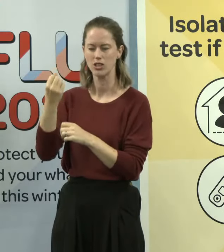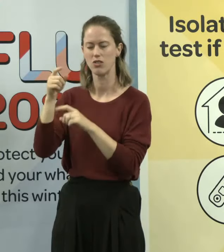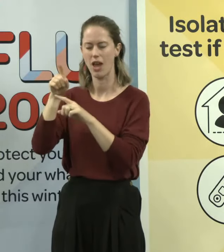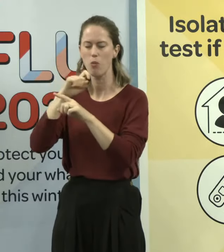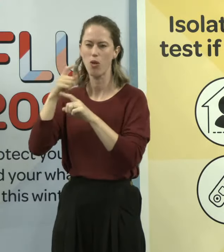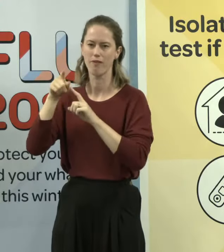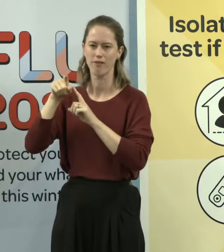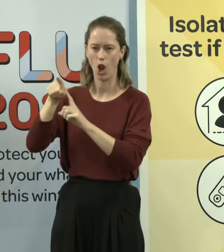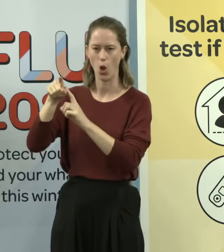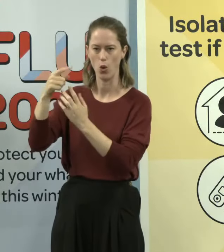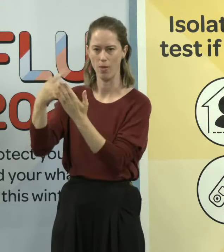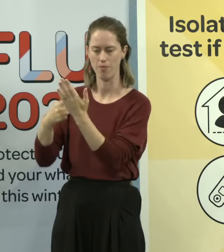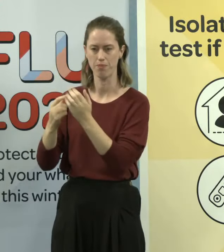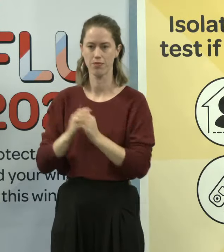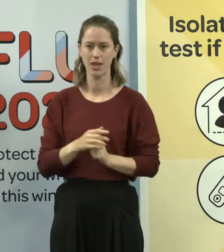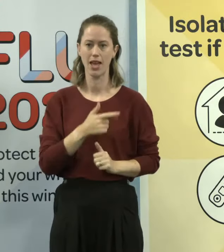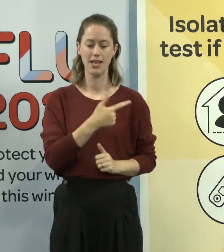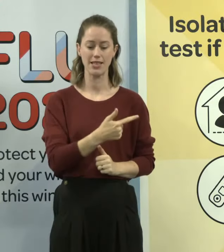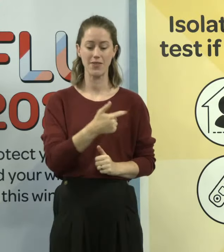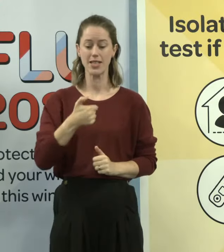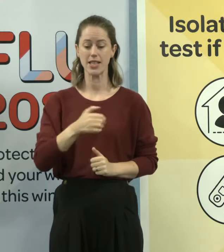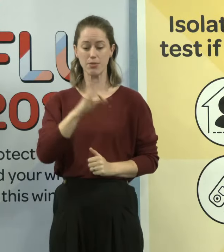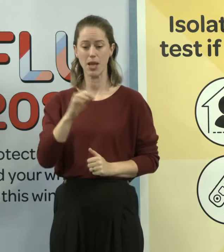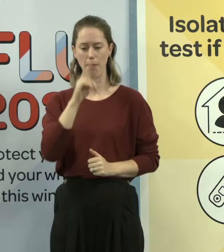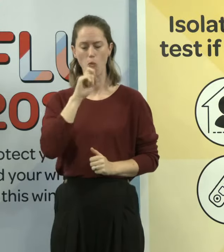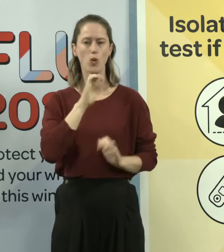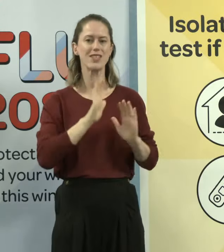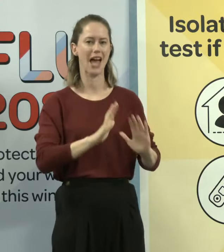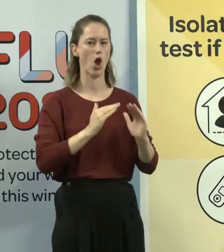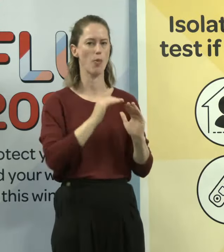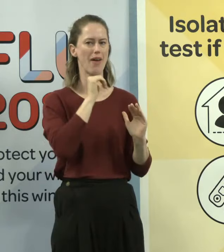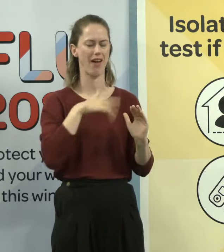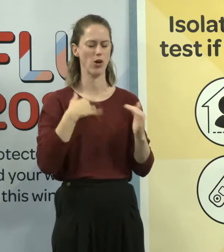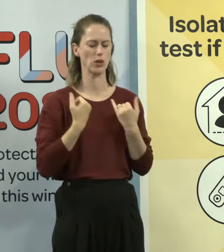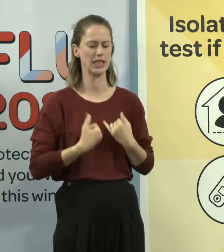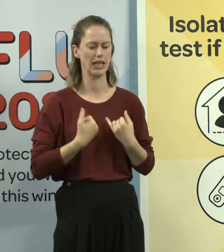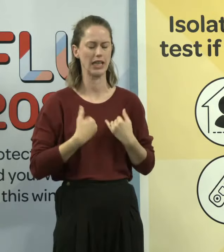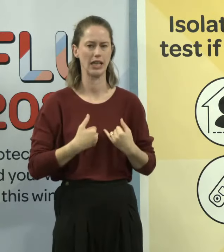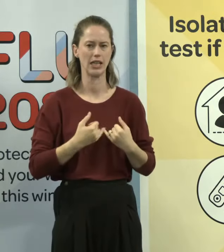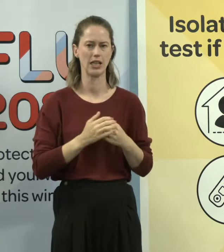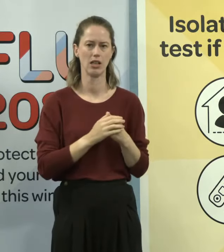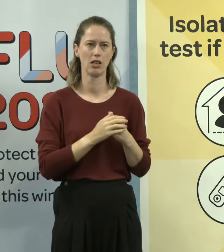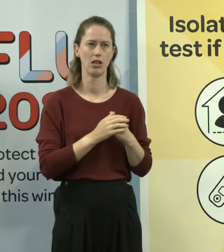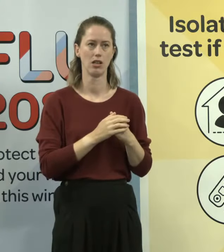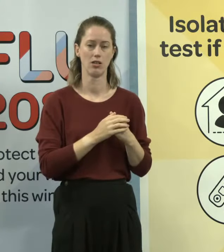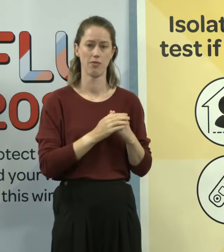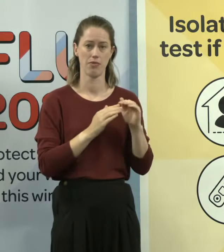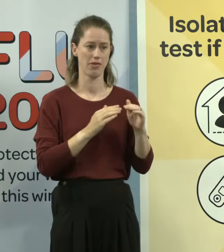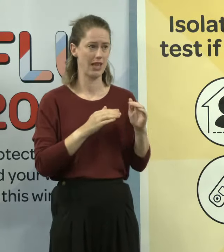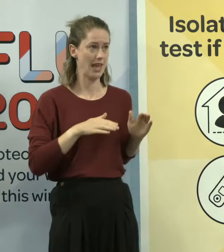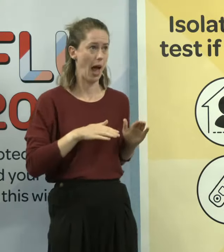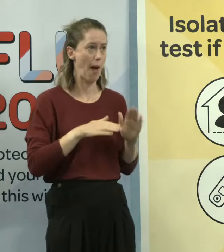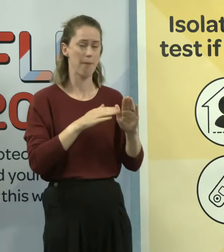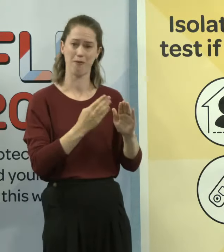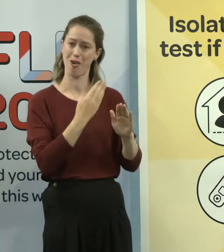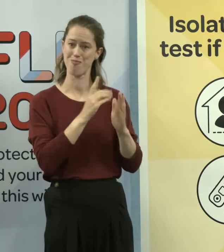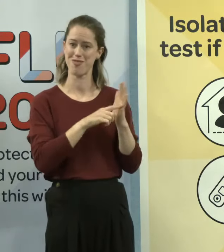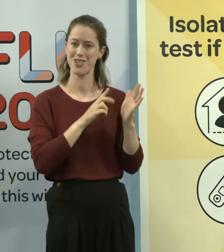nui o Aotearoa kei te noho tonu e pai ana, e whai ana ki te hauora tmatanui COVID-19 mehua.